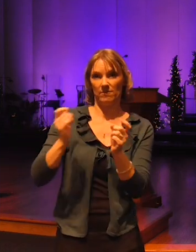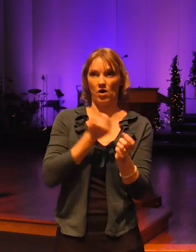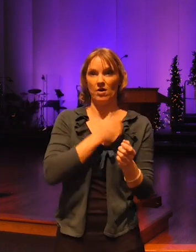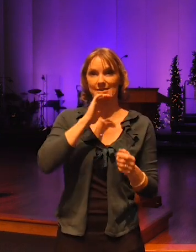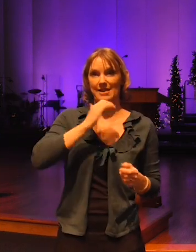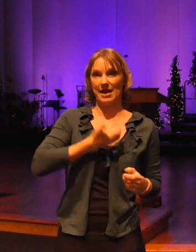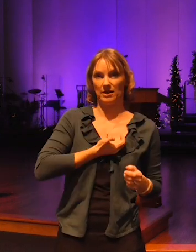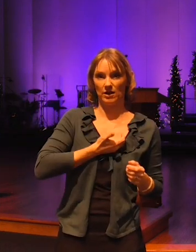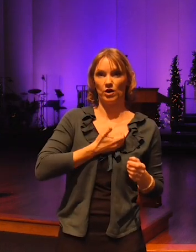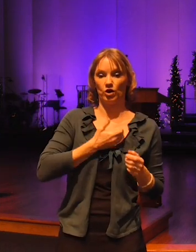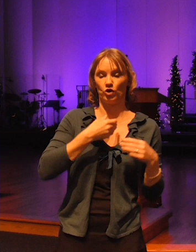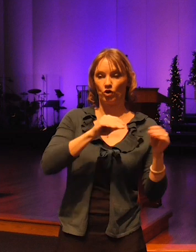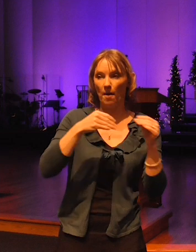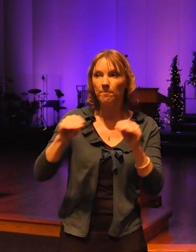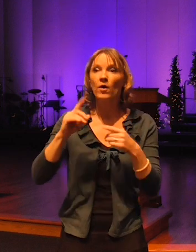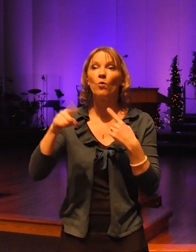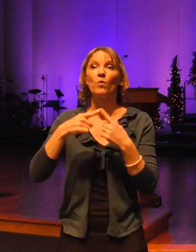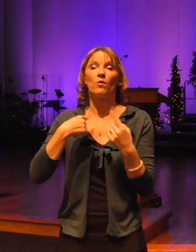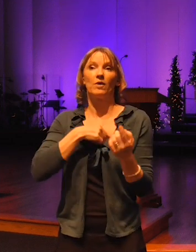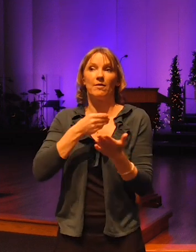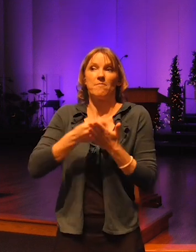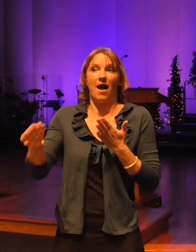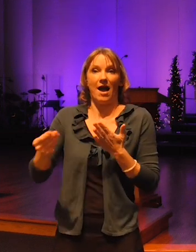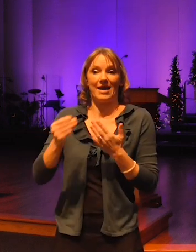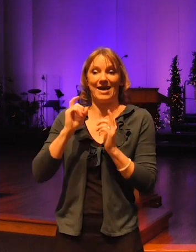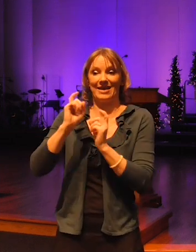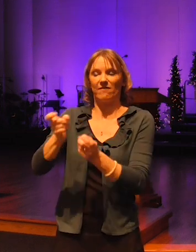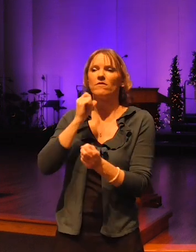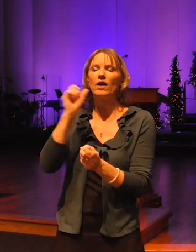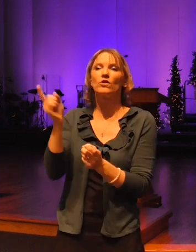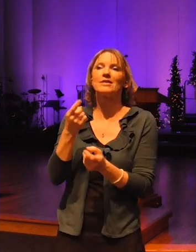o un regalo para estos niños, no solo los ayudamos a tener un regalo en Navidad,